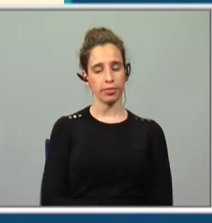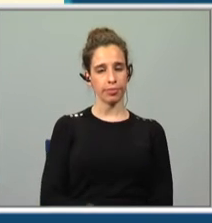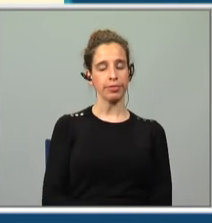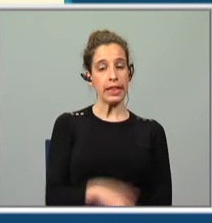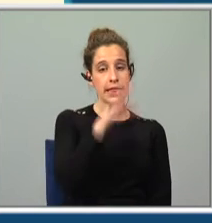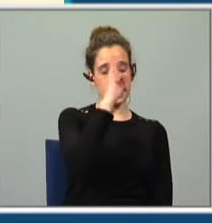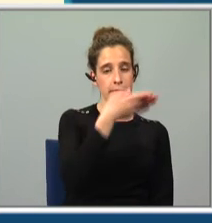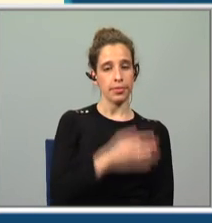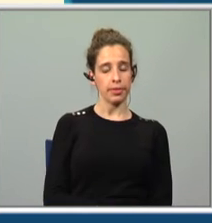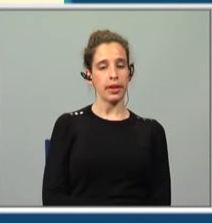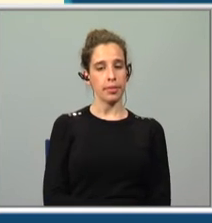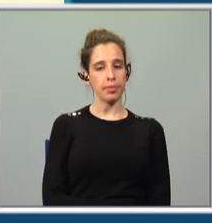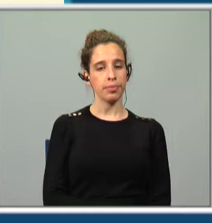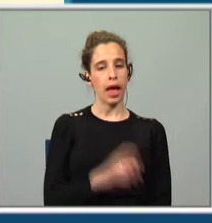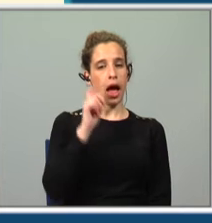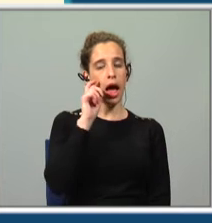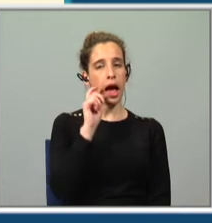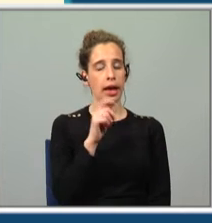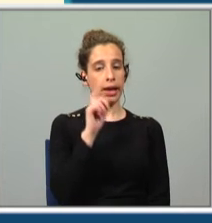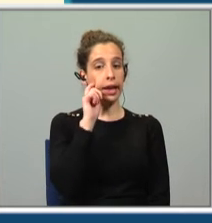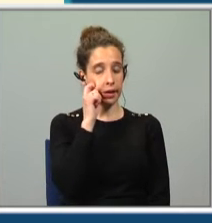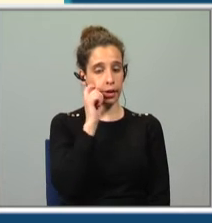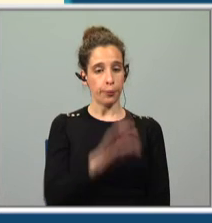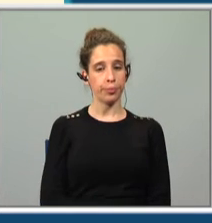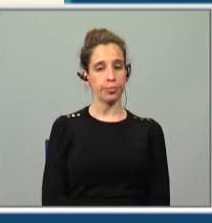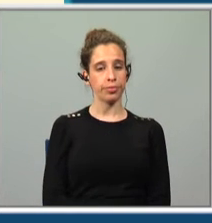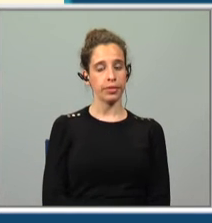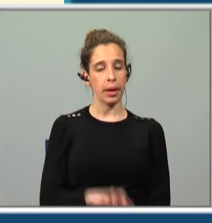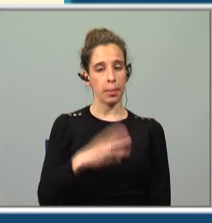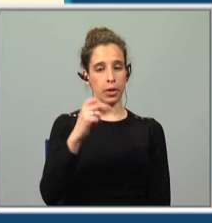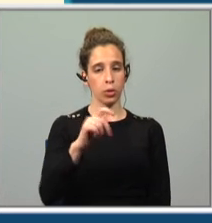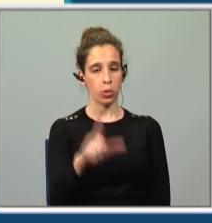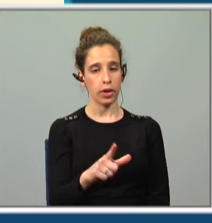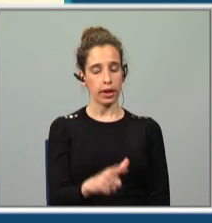sabemos Quem são os intervenientes principais temos manuelinha o que foi o 我們知道誰是利益相關者主要我們有 manualulinha 是什麼